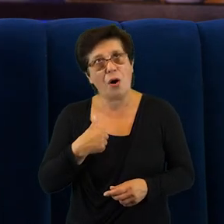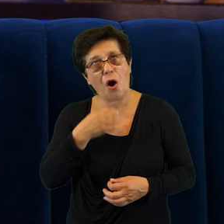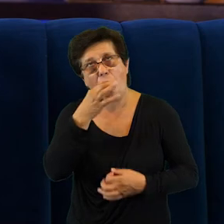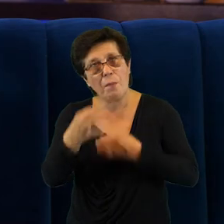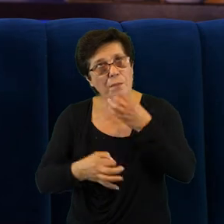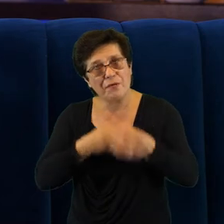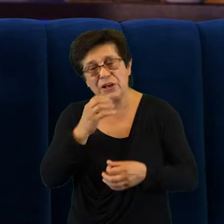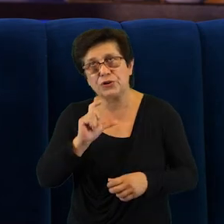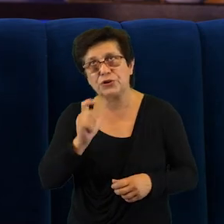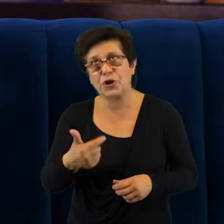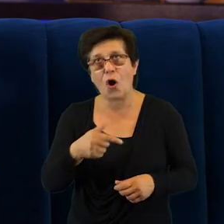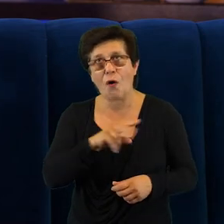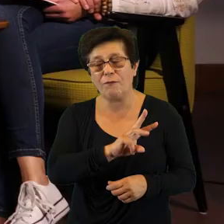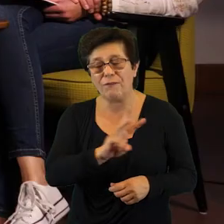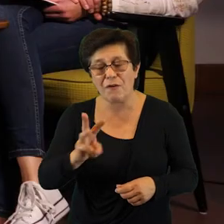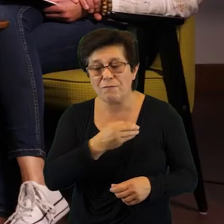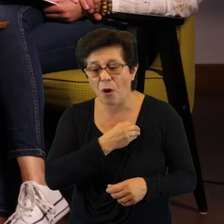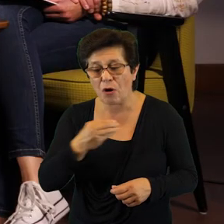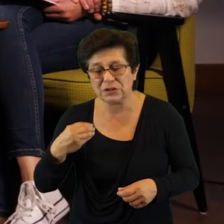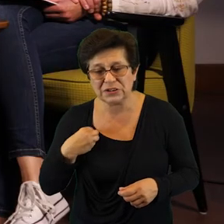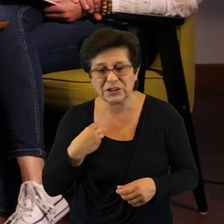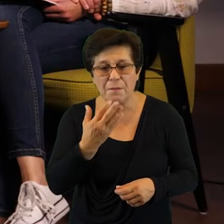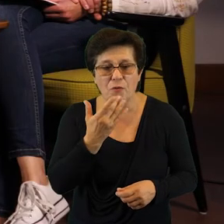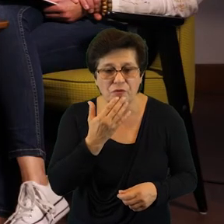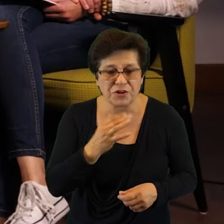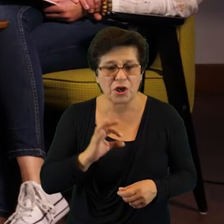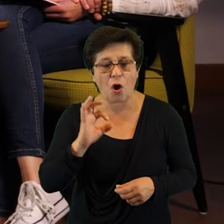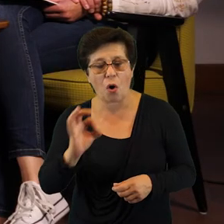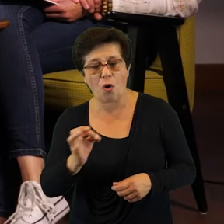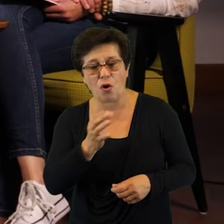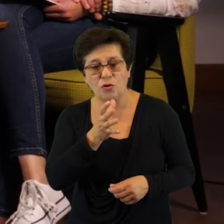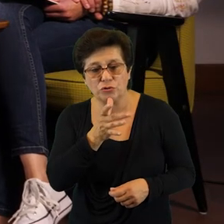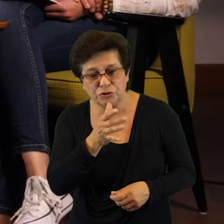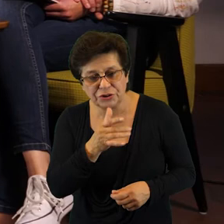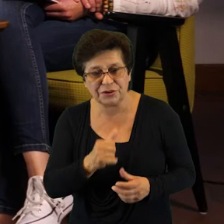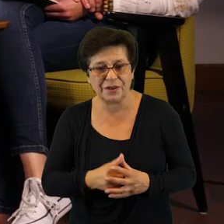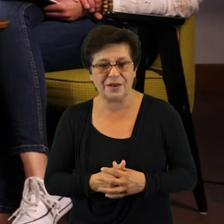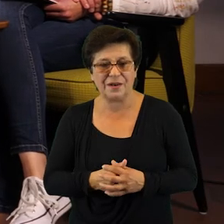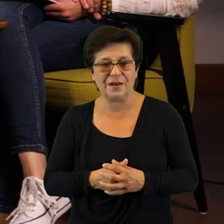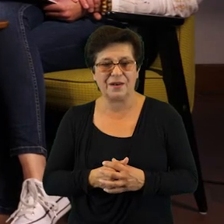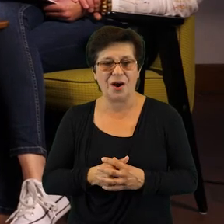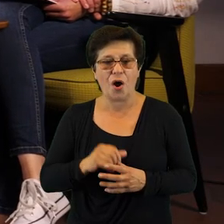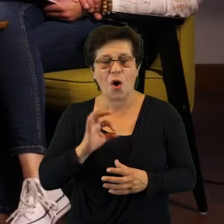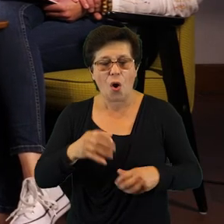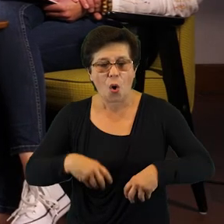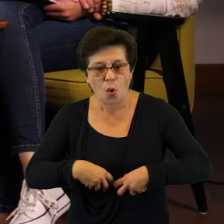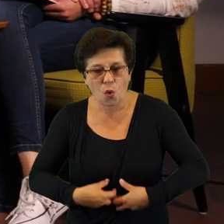co my w Polsce mówimy o Jidisze Mame? Jakie ja znam szmoncesy? Między innymi Słonimskiego i Tuwima z kabaretu,